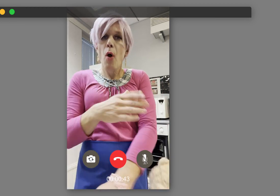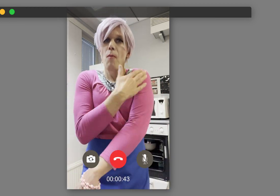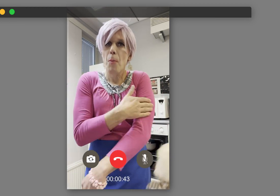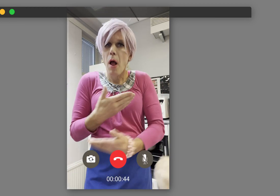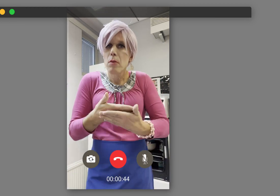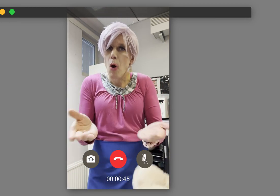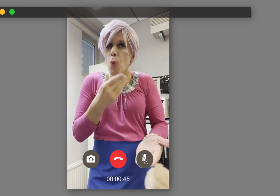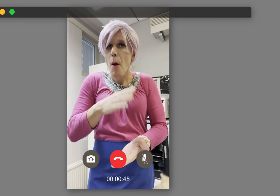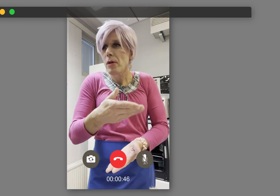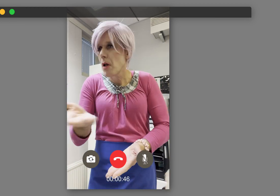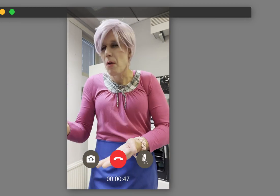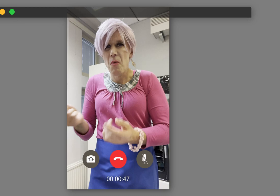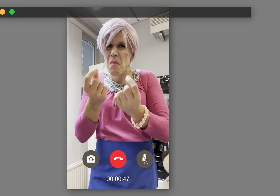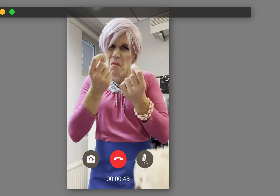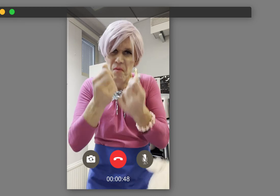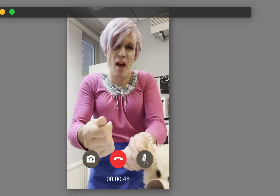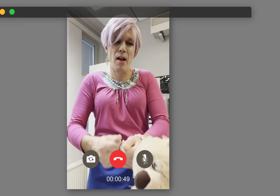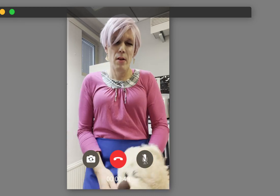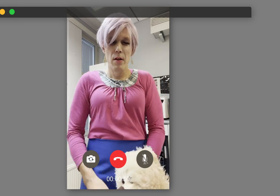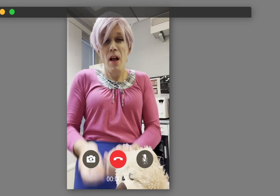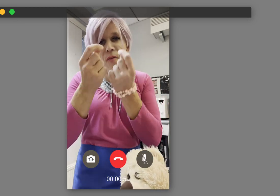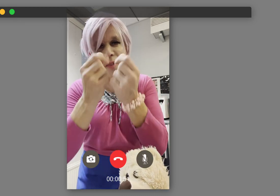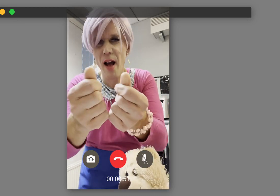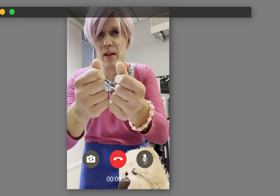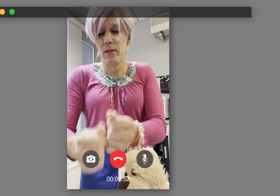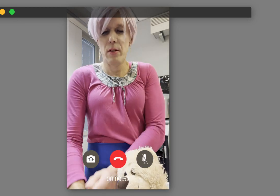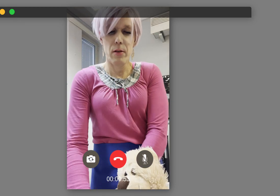Esimerkiksi lapsille ja nuorille on tarjolla tosi vähän palveluita. Siis tosi vähän!